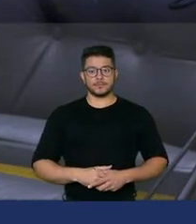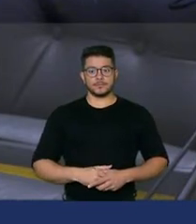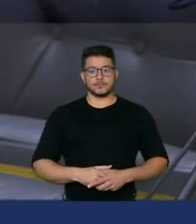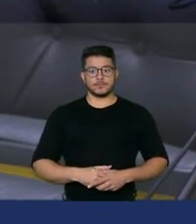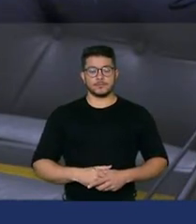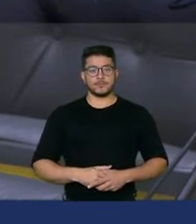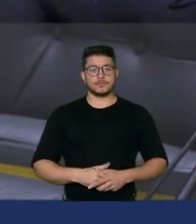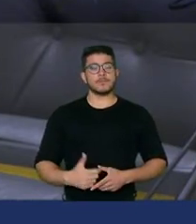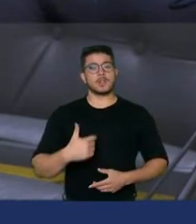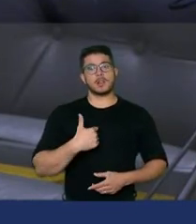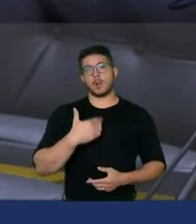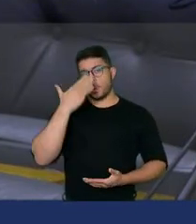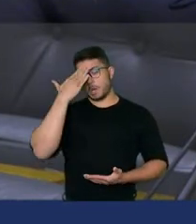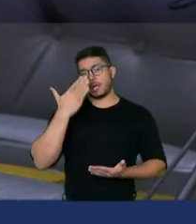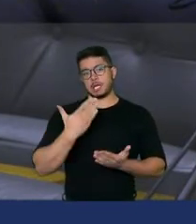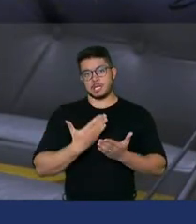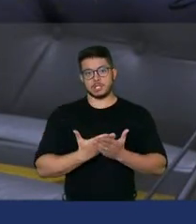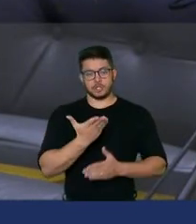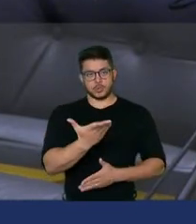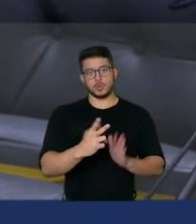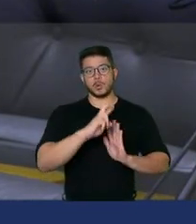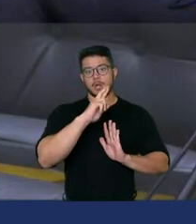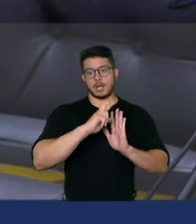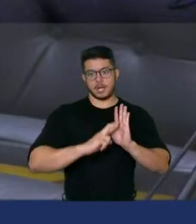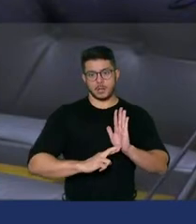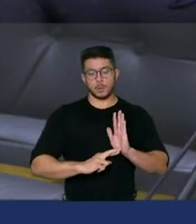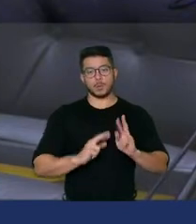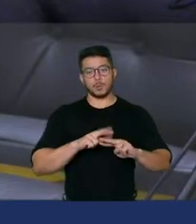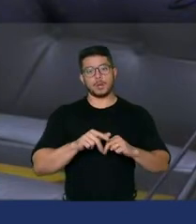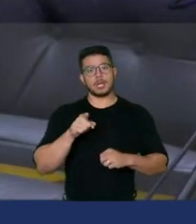SENDO ASSIM PRESIDENTE, EM QUE PESE ESTAR UM POUCO INSEGURO COM NOVO TEXTO GERAL, MAS